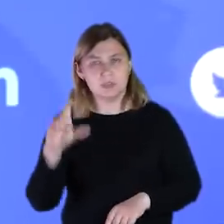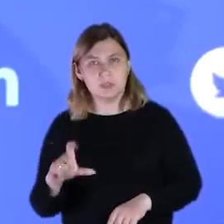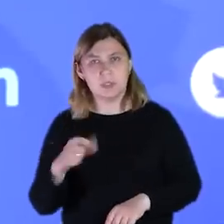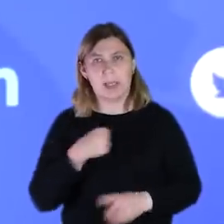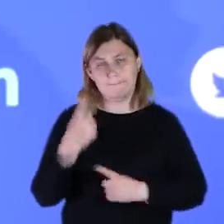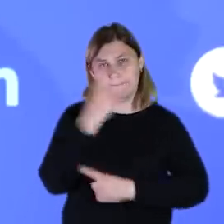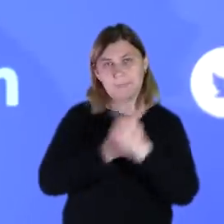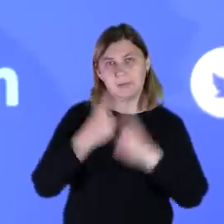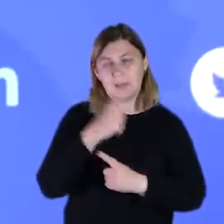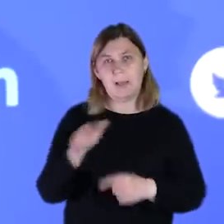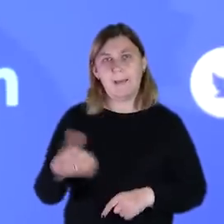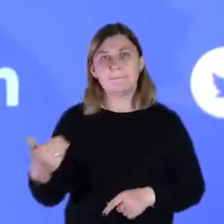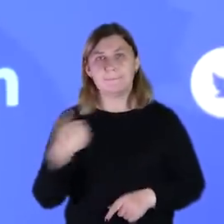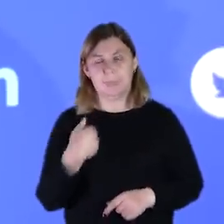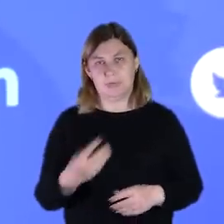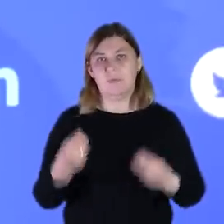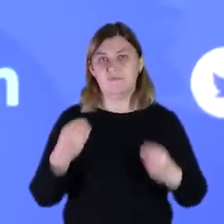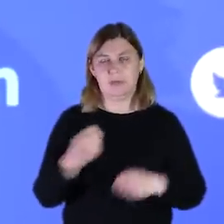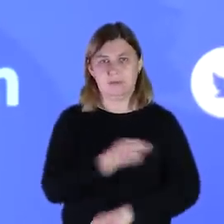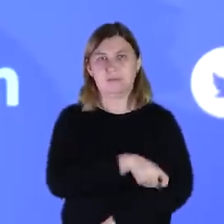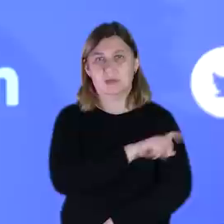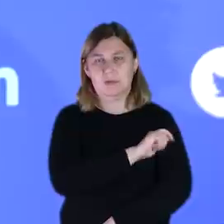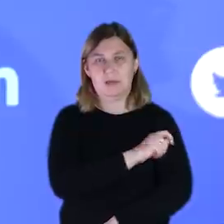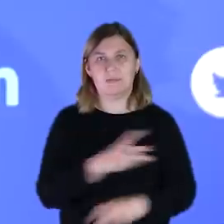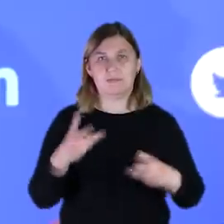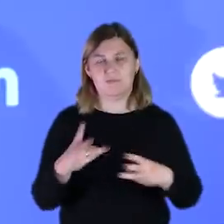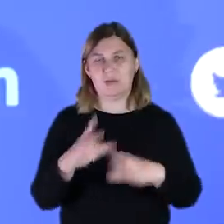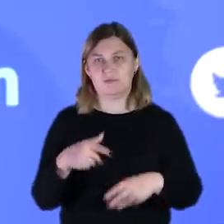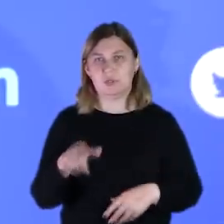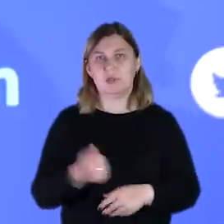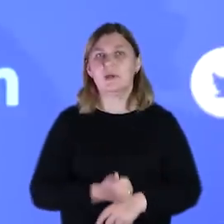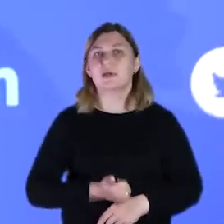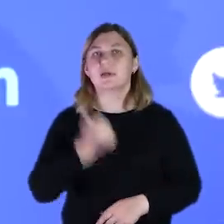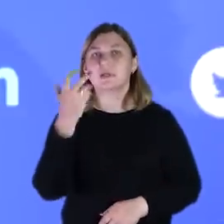Wydaje mi się, że był cennym agentem. Na podstawie tych kilkunastu tzw.